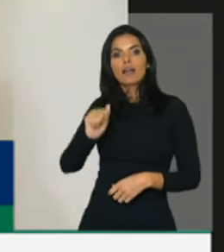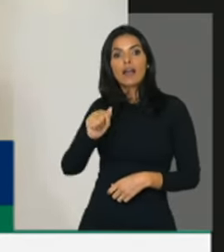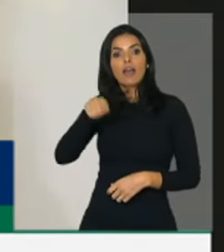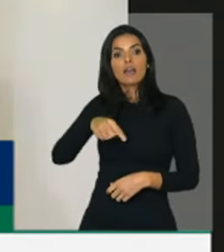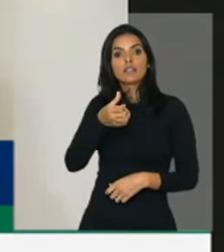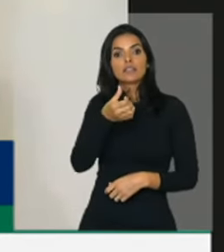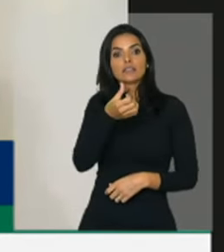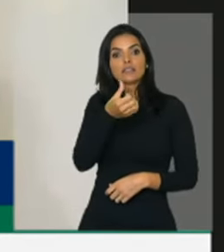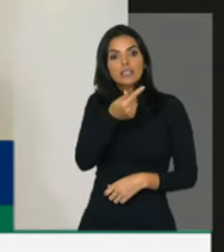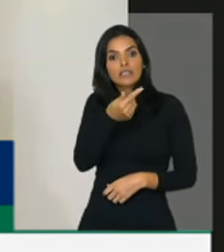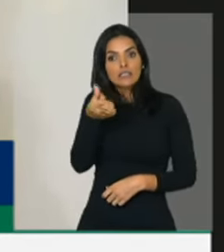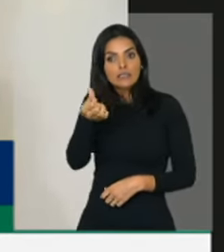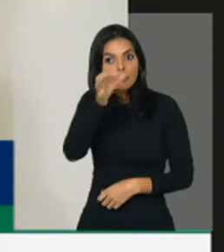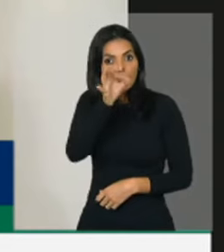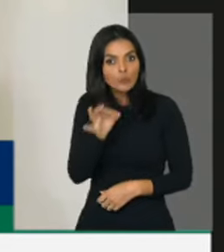CULTIVA 76,8%. A DINAMARCA.